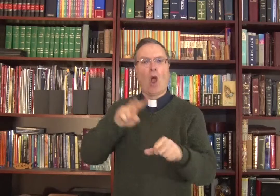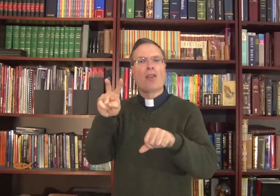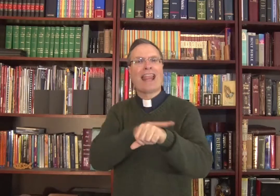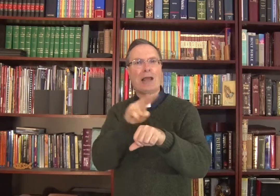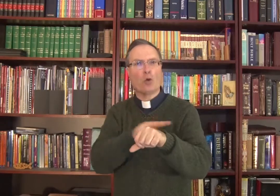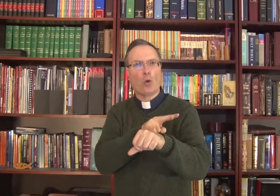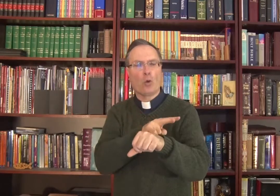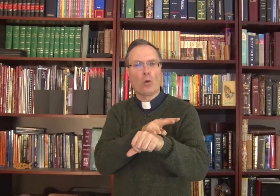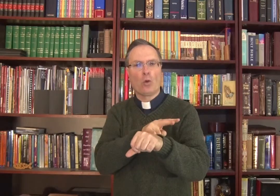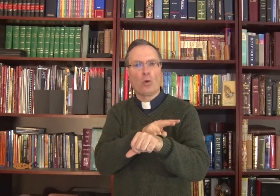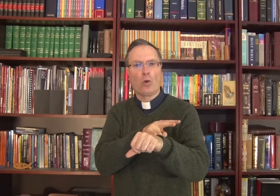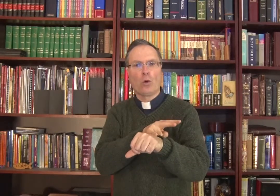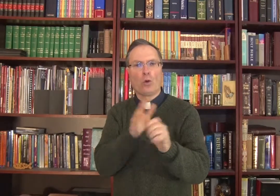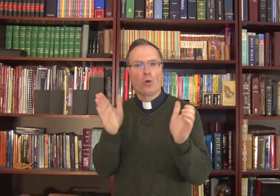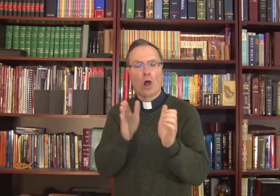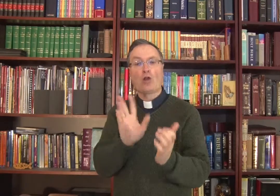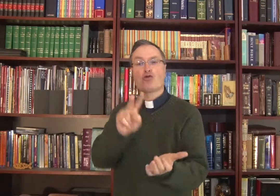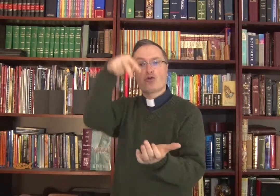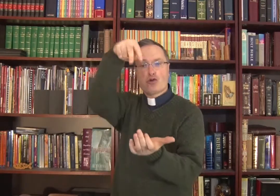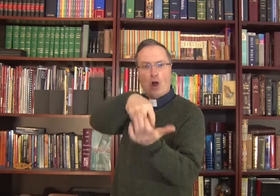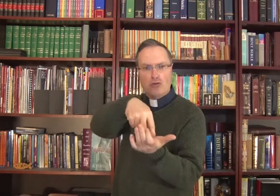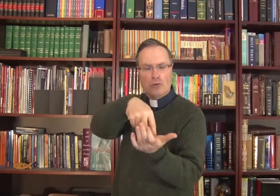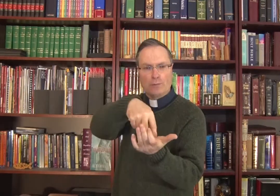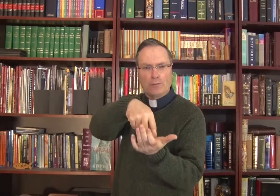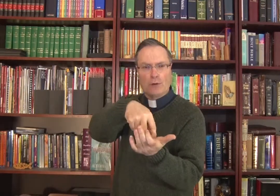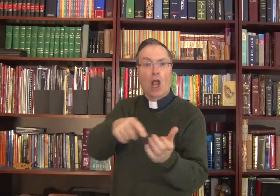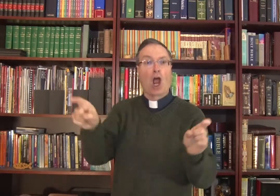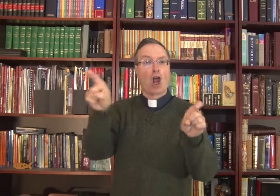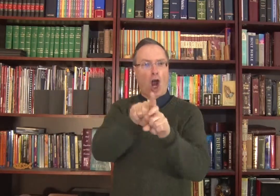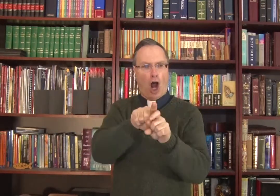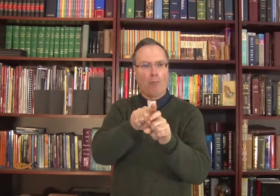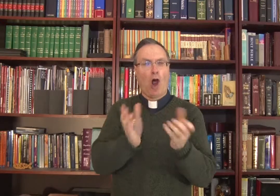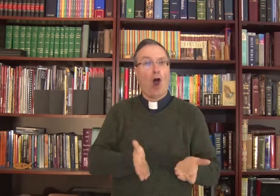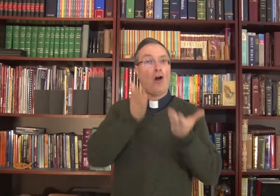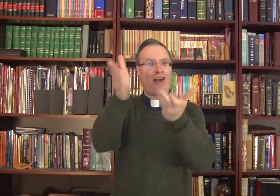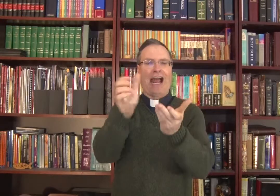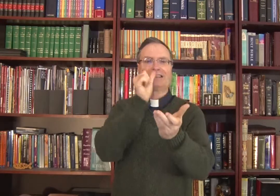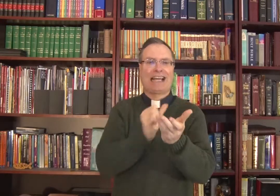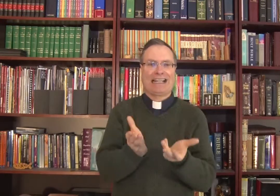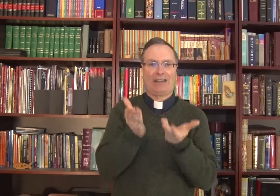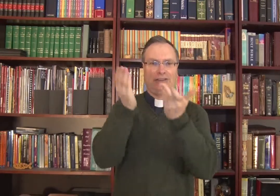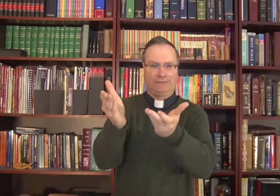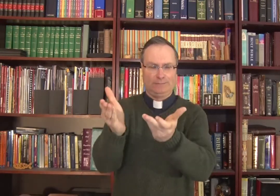un agneau debout comme offert en sacrifice.